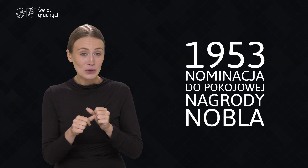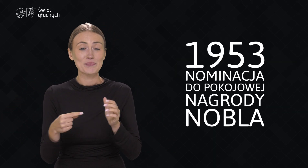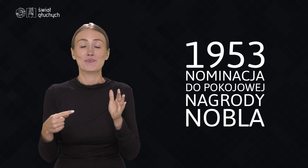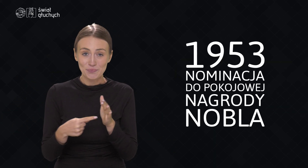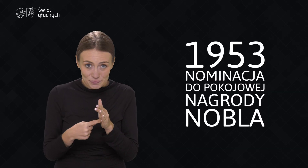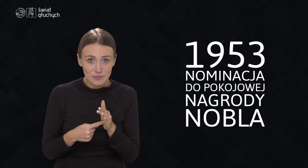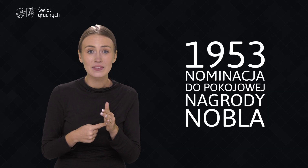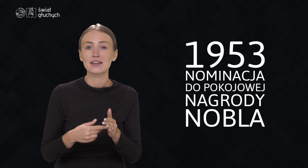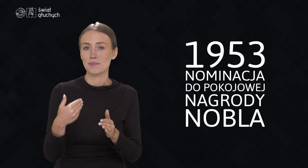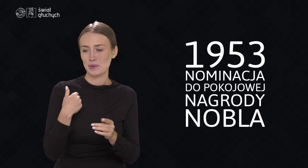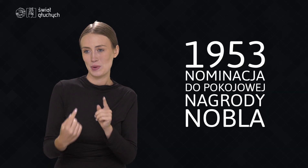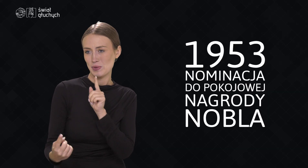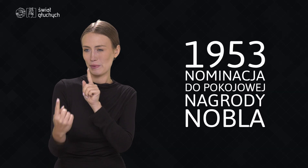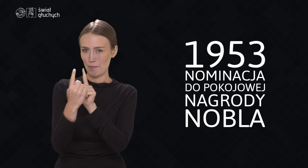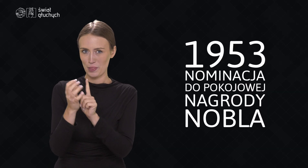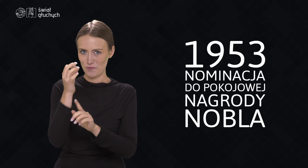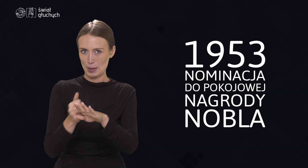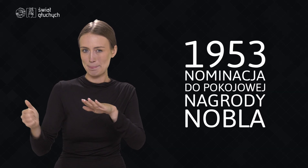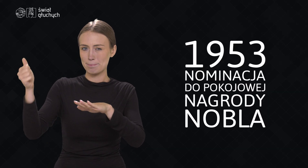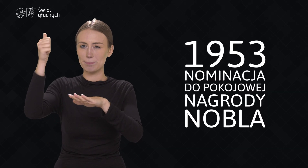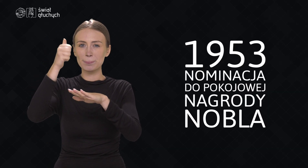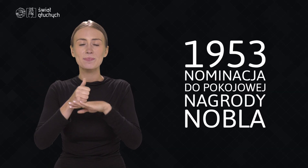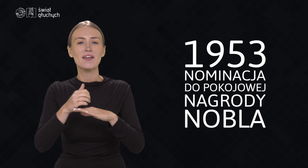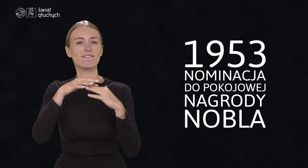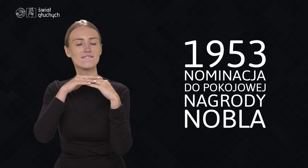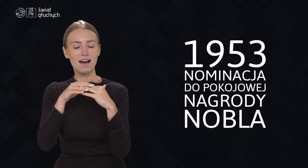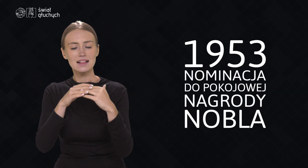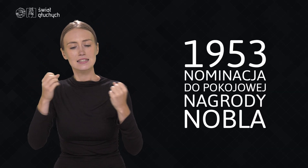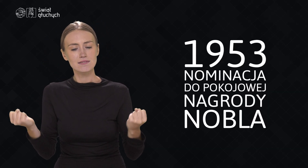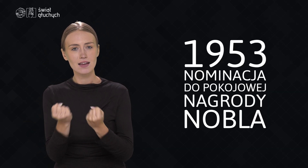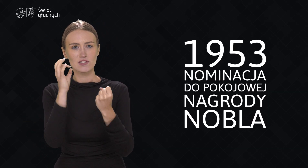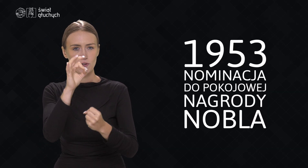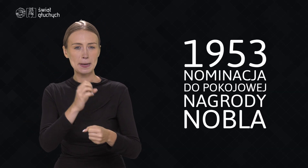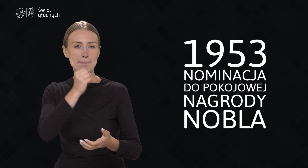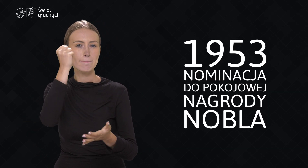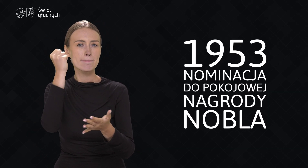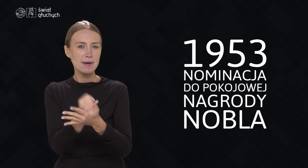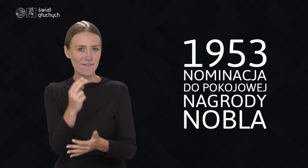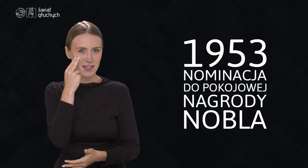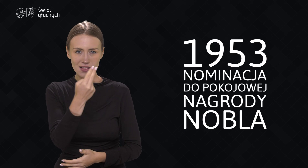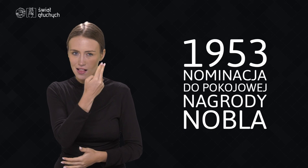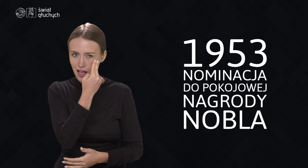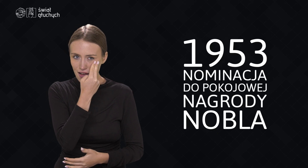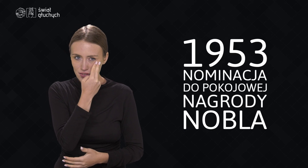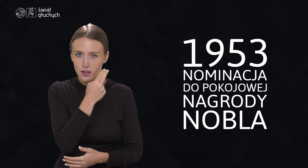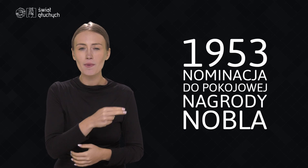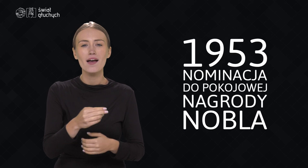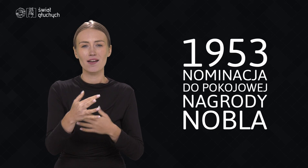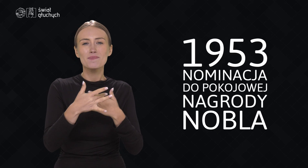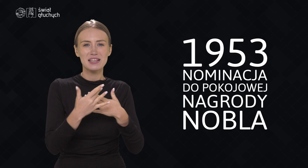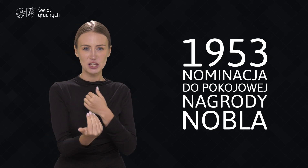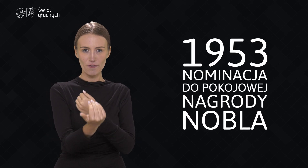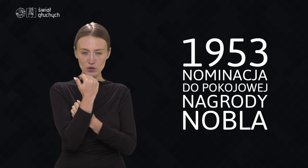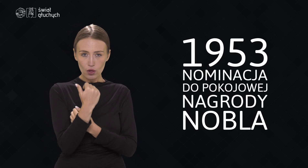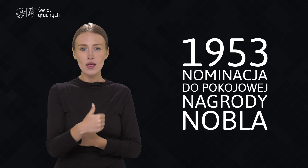po spotkaniu z przywódcami walczącymi o prawa niewidomych na Bliskim Wschodzie,